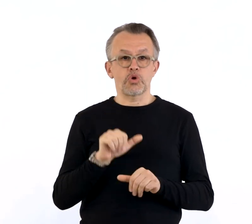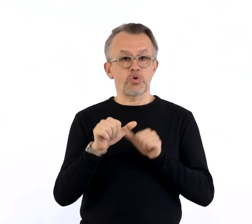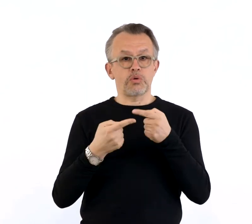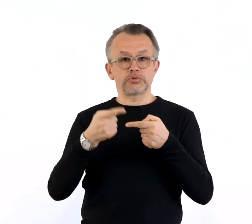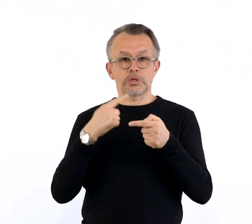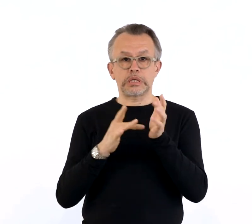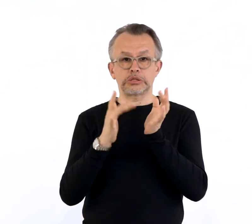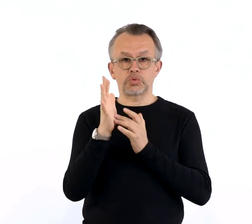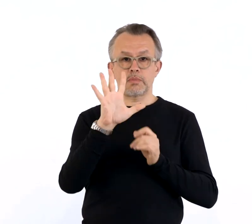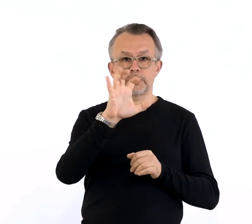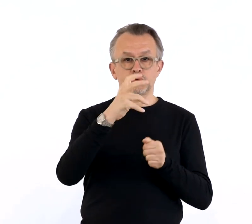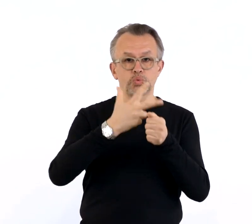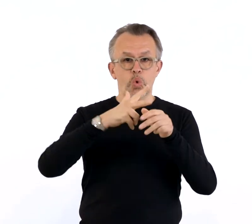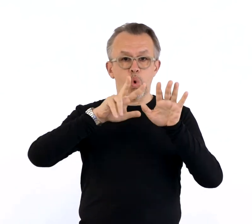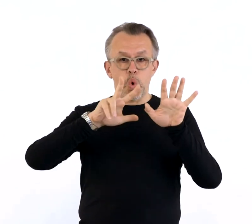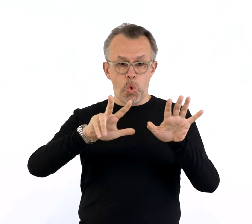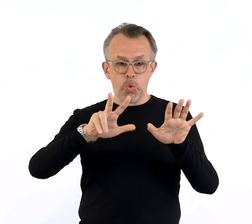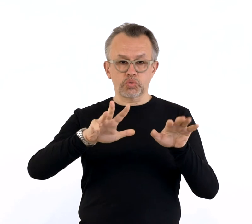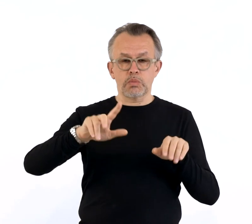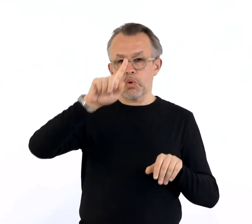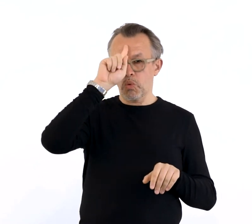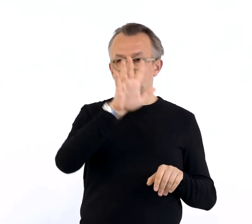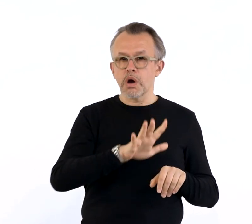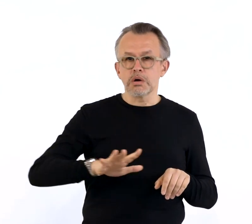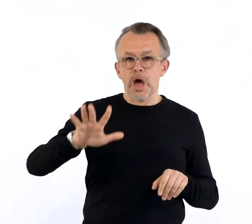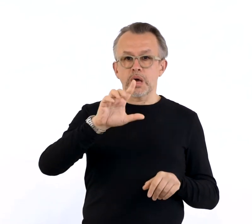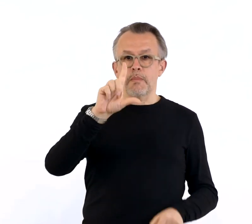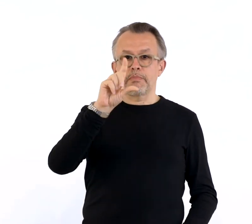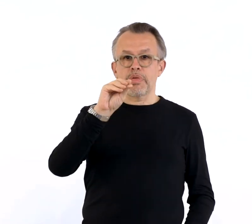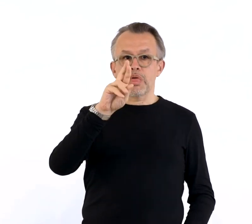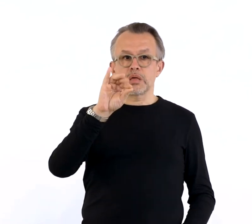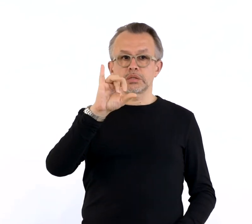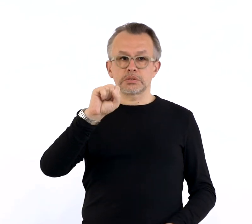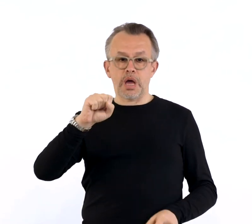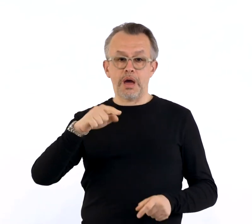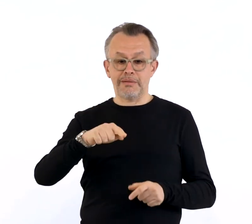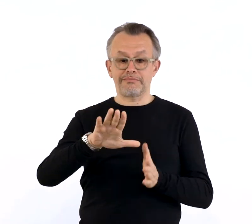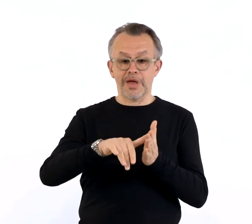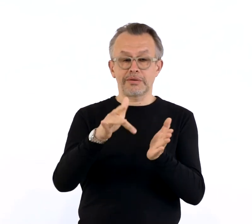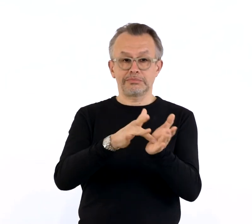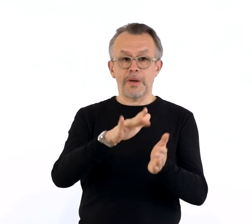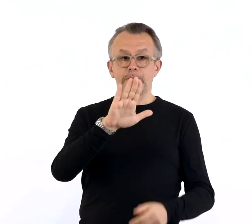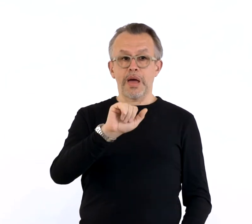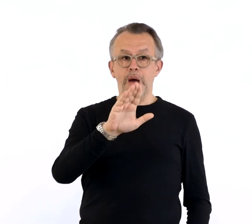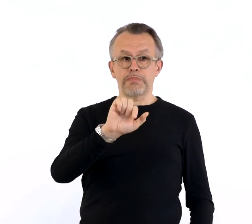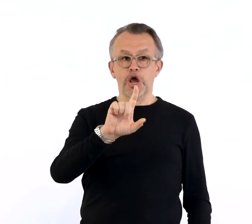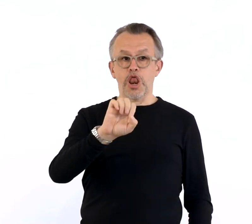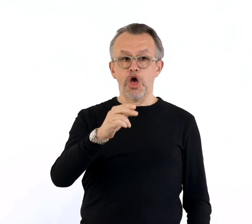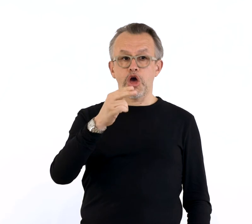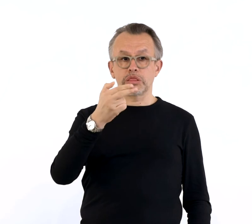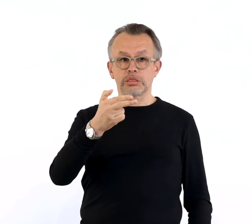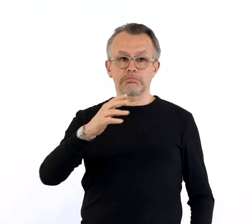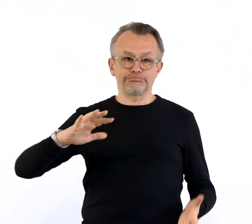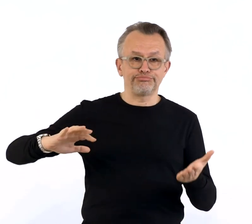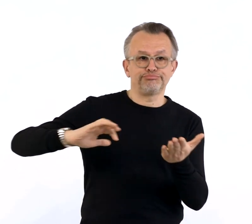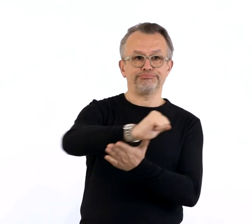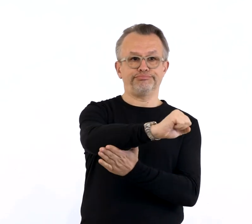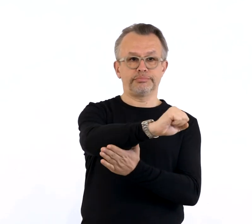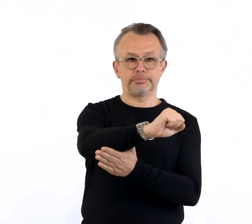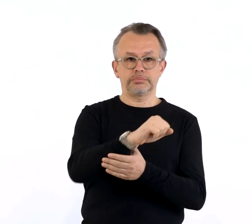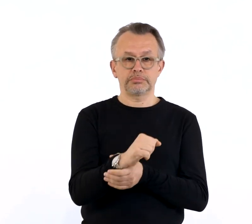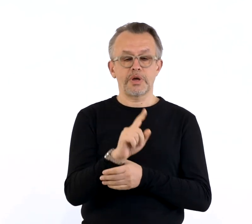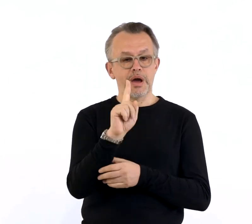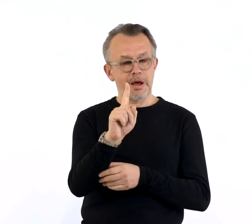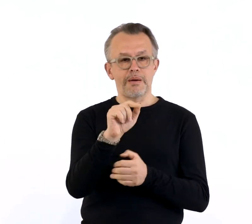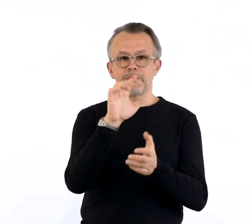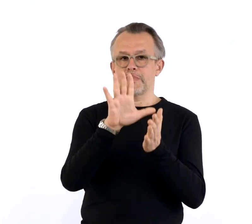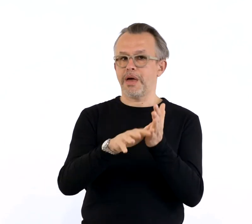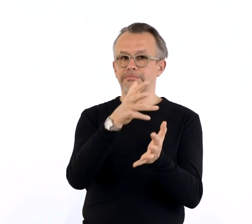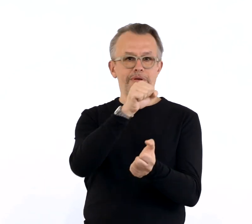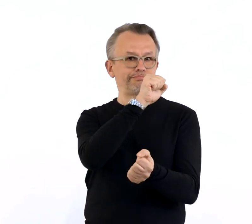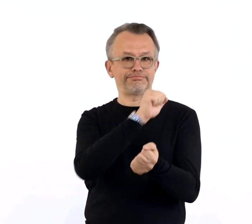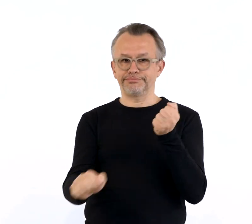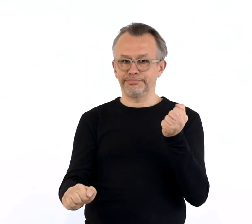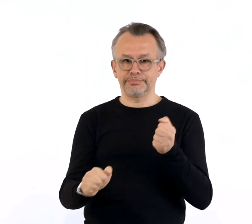Persowie, którzy zdobyli Babilon w 538 r. p.n.e. nie zniszczyli miasta.